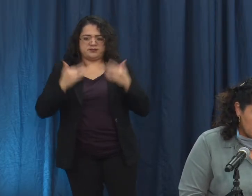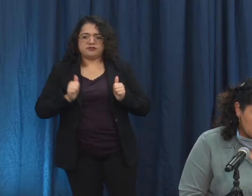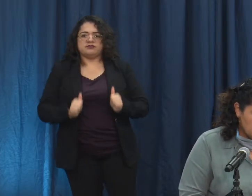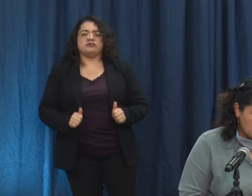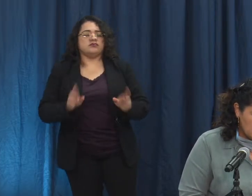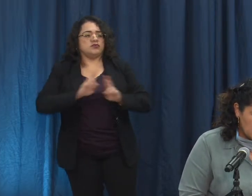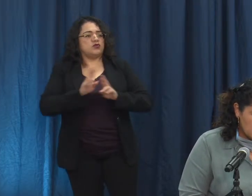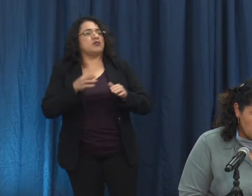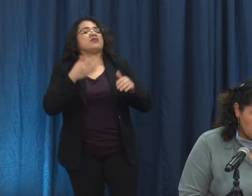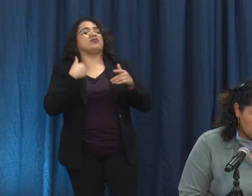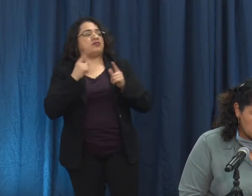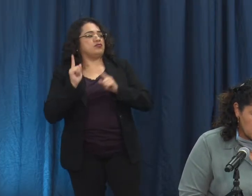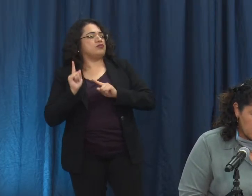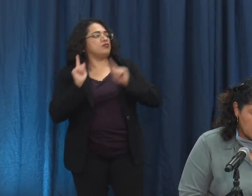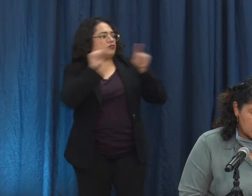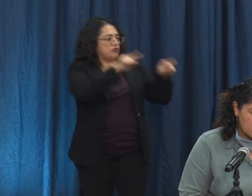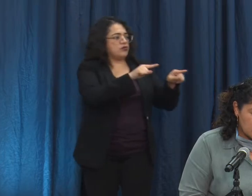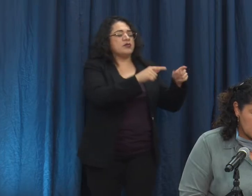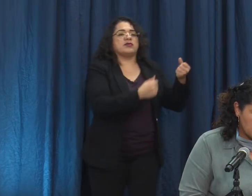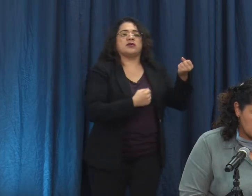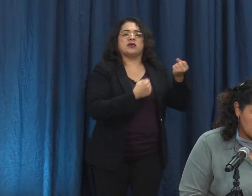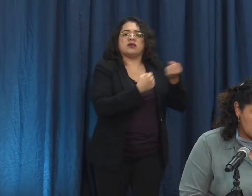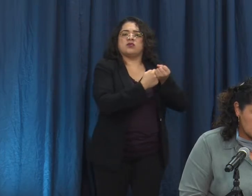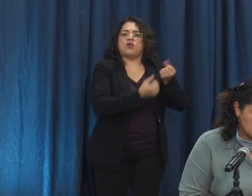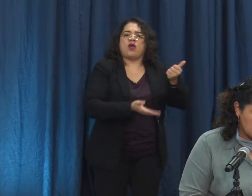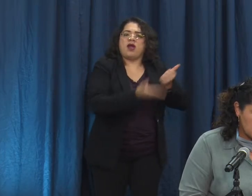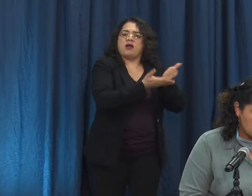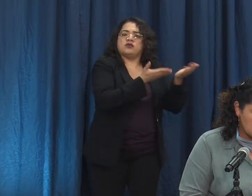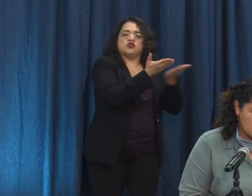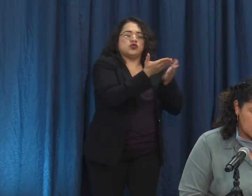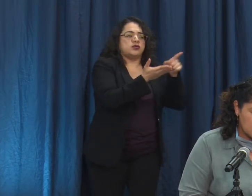equipo tambien proporciona valet Sione's de pacientes tratamiento de transporte